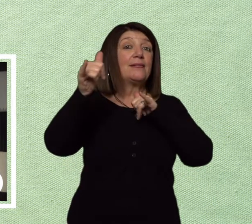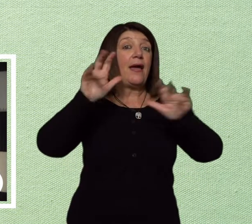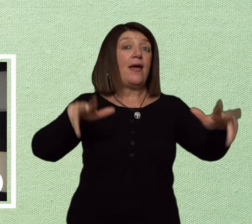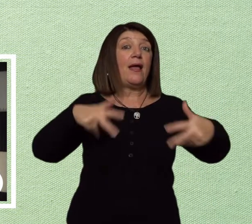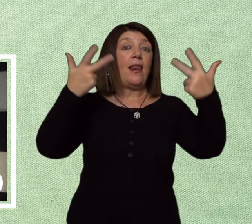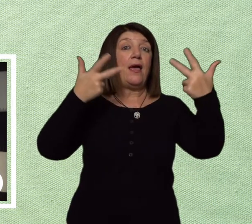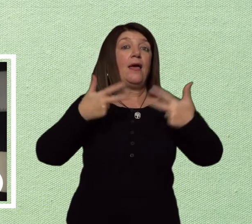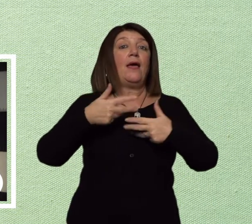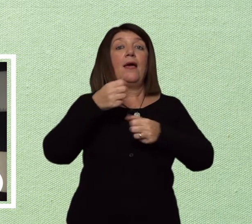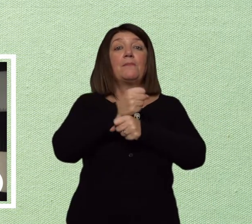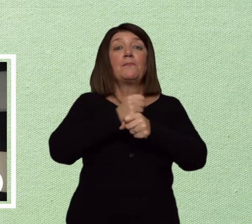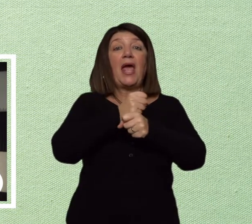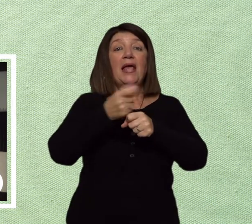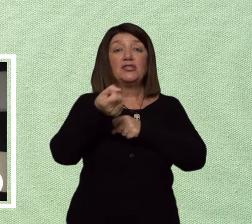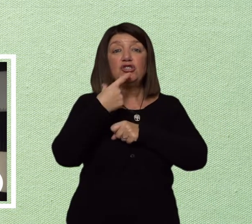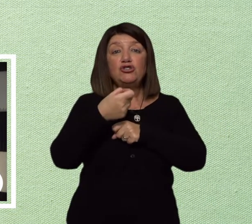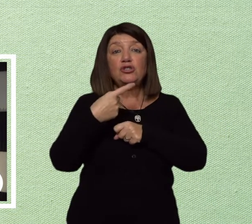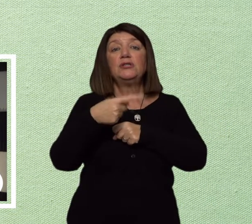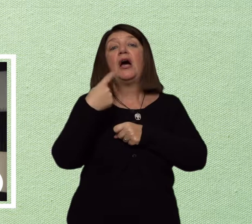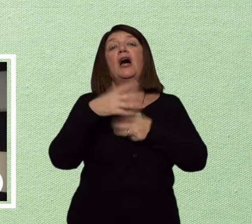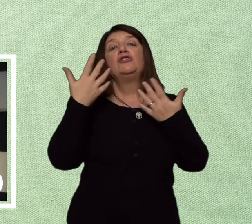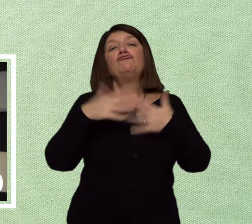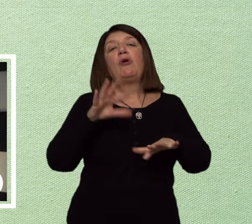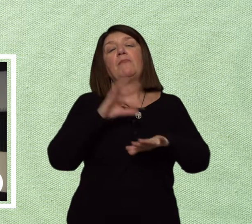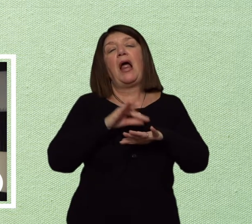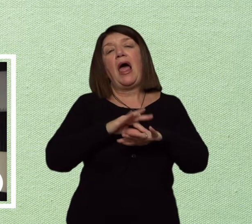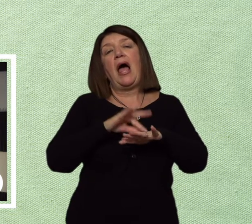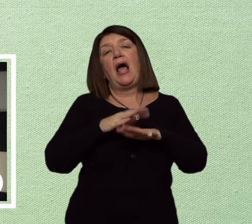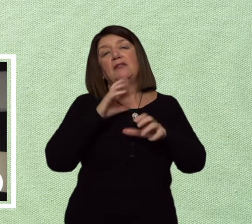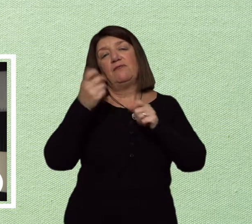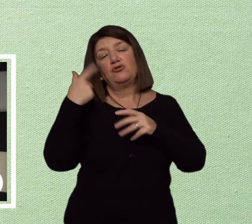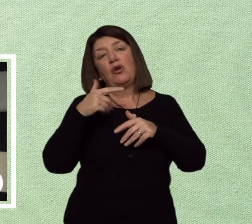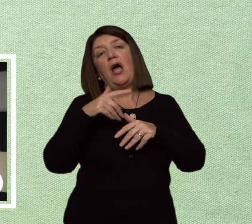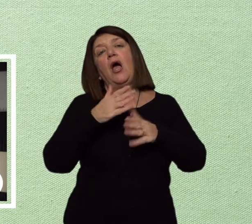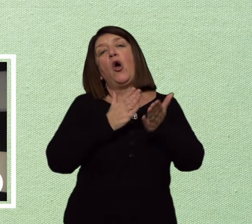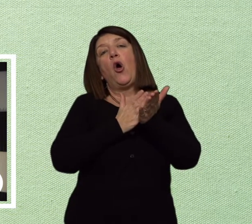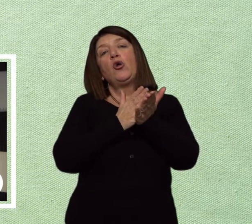consulenze nell'immediato sulle pazienti già note, sul proseguimento di cure, visioni di esami